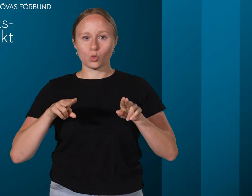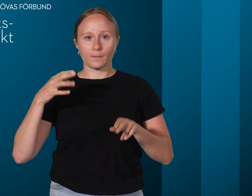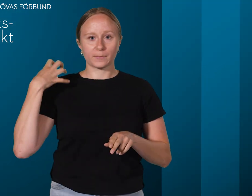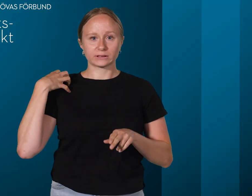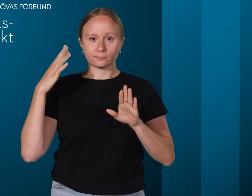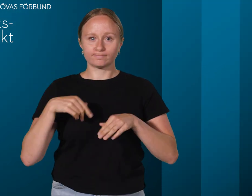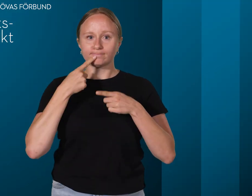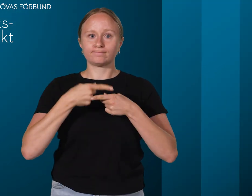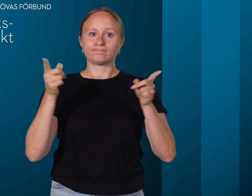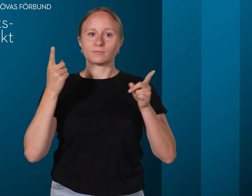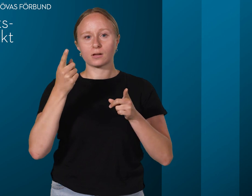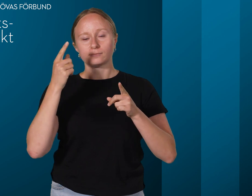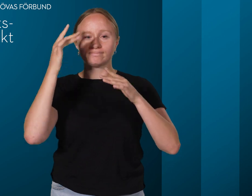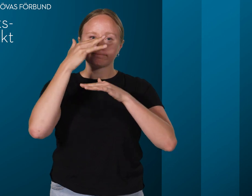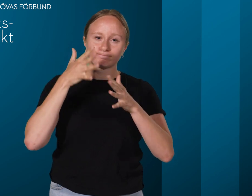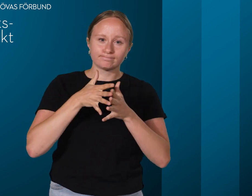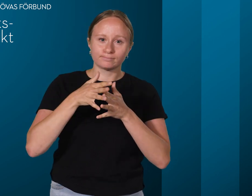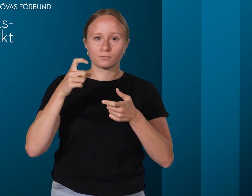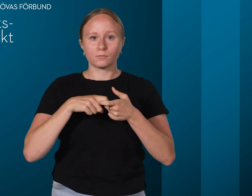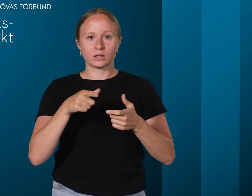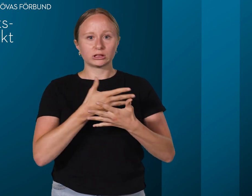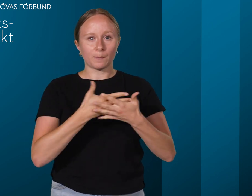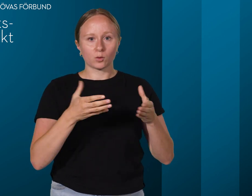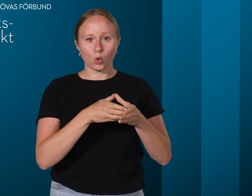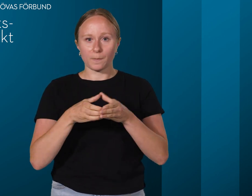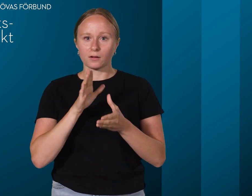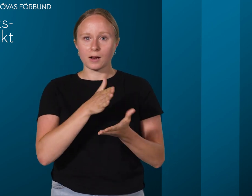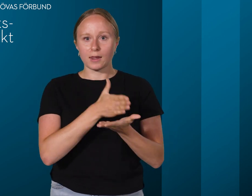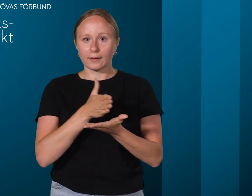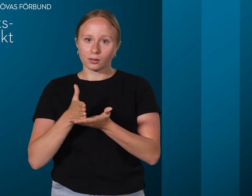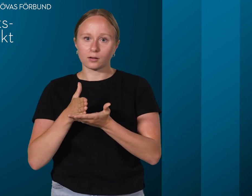Justitieministeriet har publicerat ett betänkande om språkgruppers rätt -